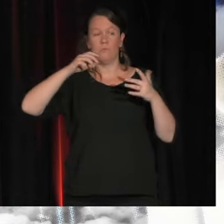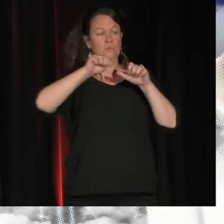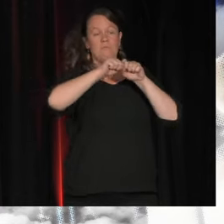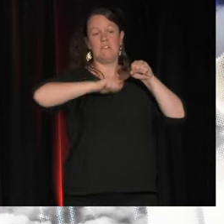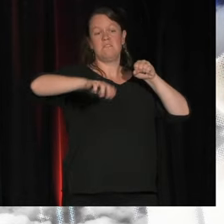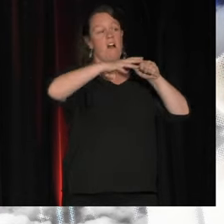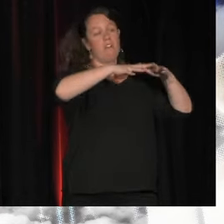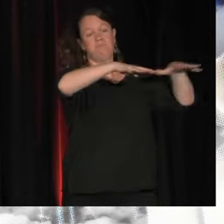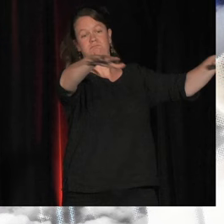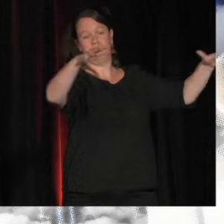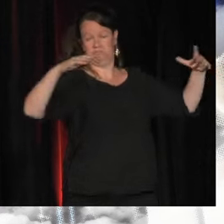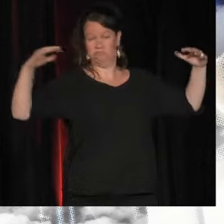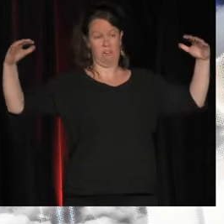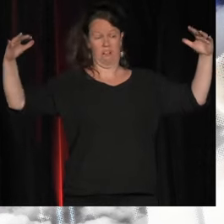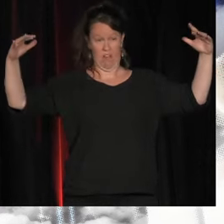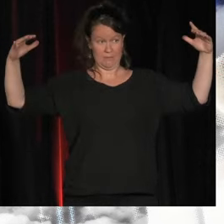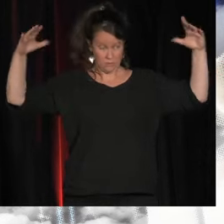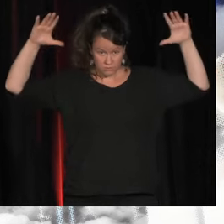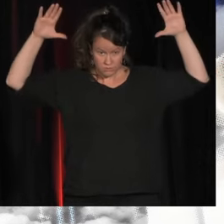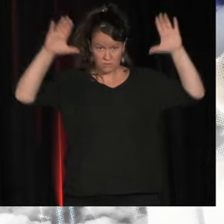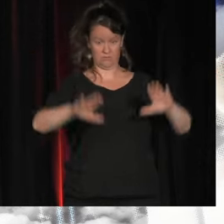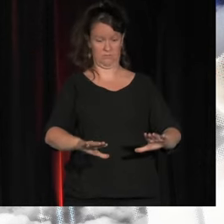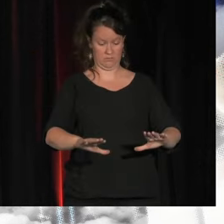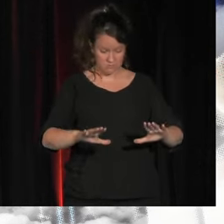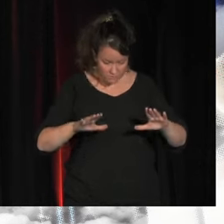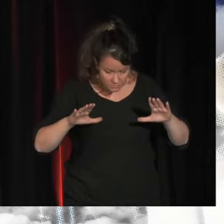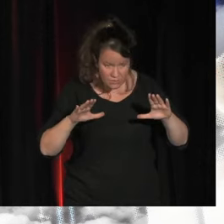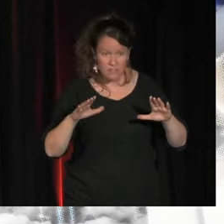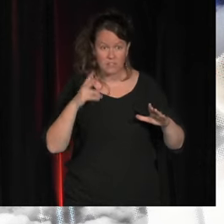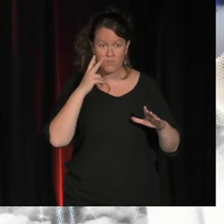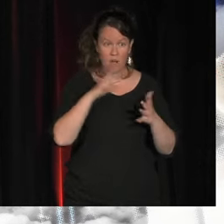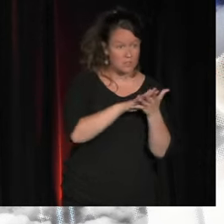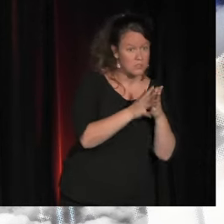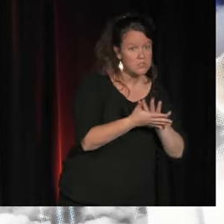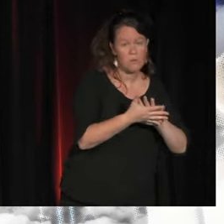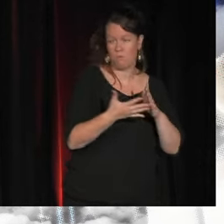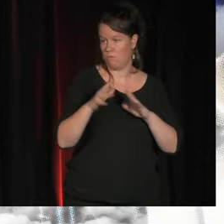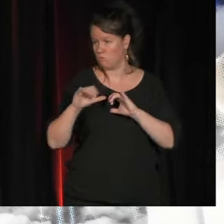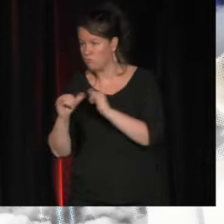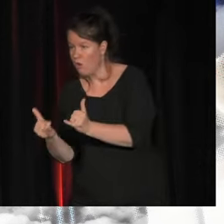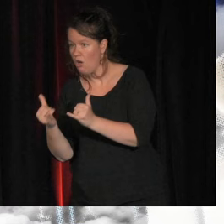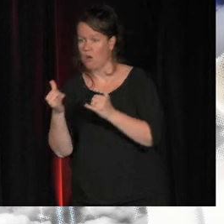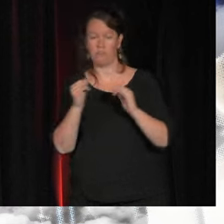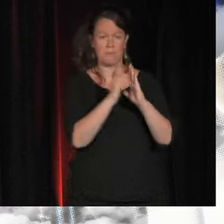l'impression que, mais dans les faits, à un niveau beaucoup plus local, dès que vous commencez à regarder sur le tissu associatif, sur ce qui se passe dans les médiathèques, dans les bibliothèques